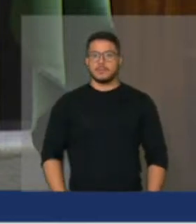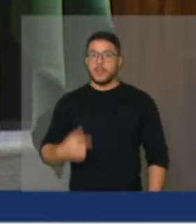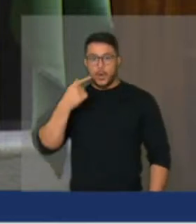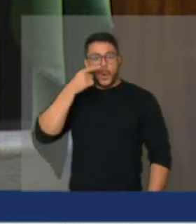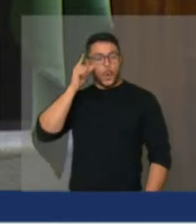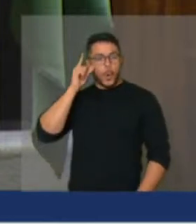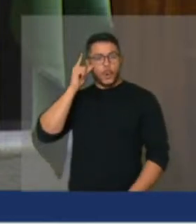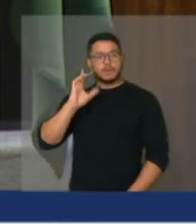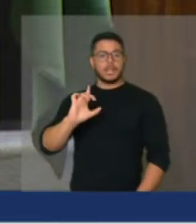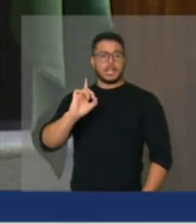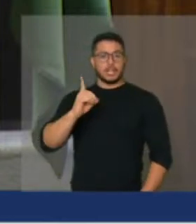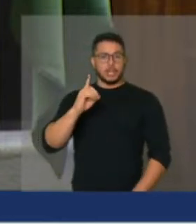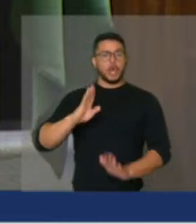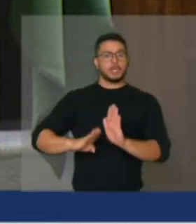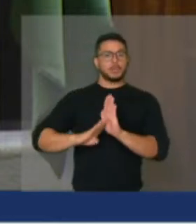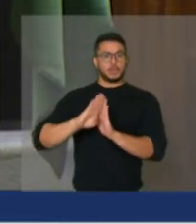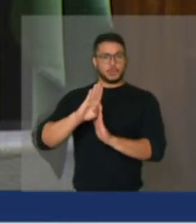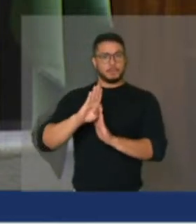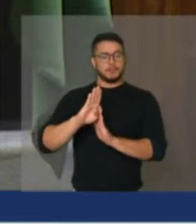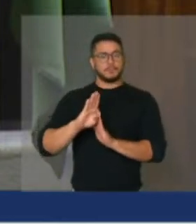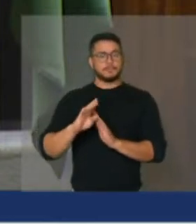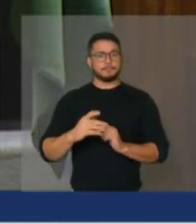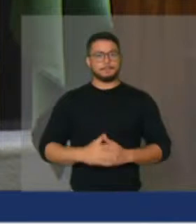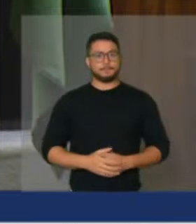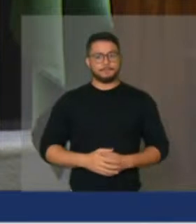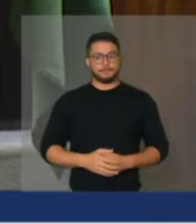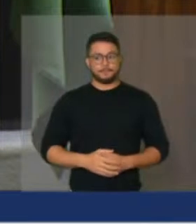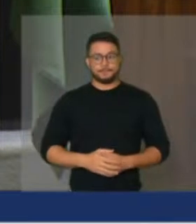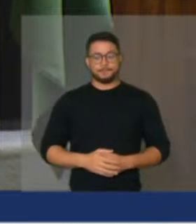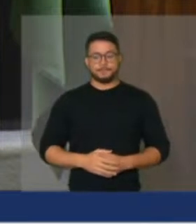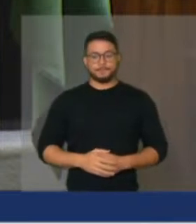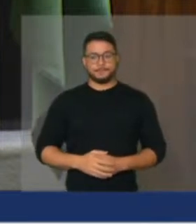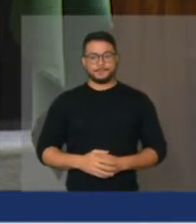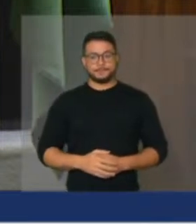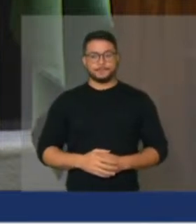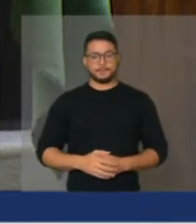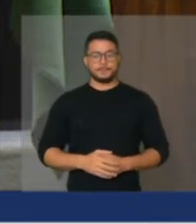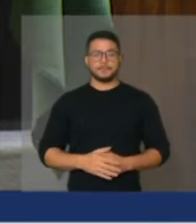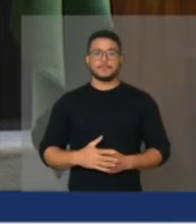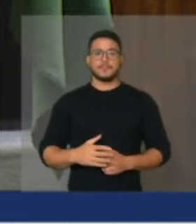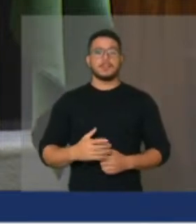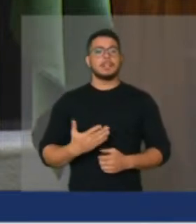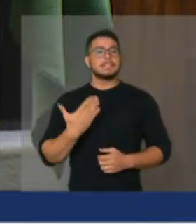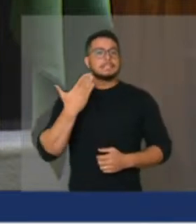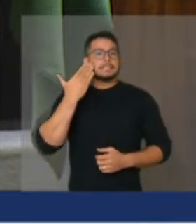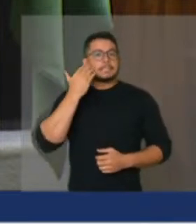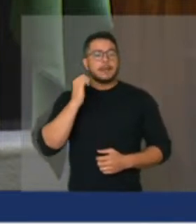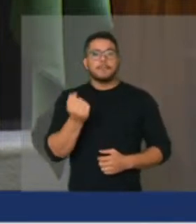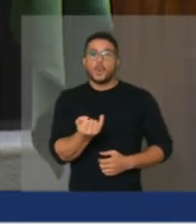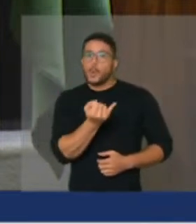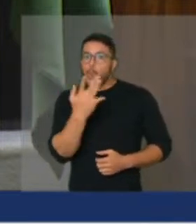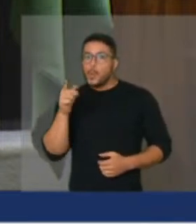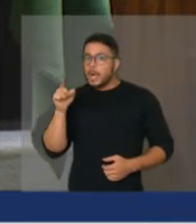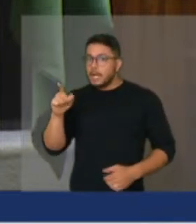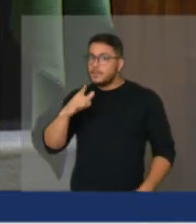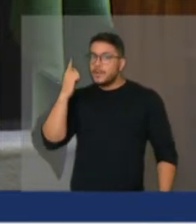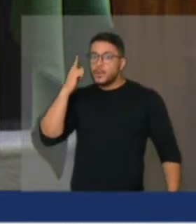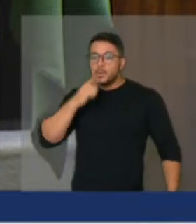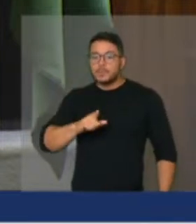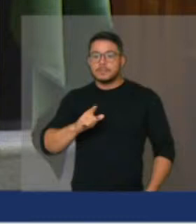CAUSA DA CRISE QUE ELE VIVE ARRUMANDO. A CONTA QUE DE ONTEM PARA HOJE, SABE QUANTO PAULO GUEDES GANHOU, PESSOAL? 760 MIL REAIS DE ONTEM PARA